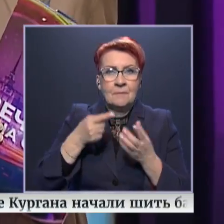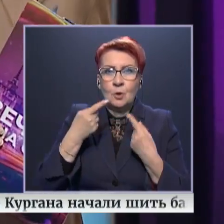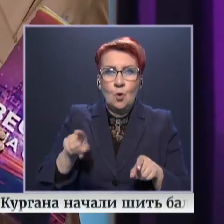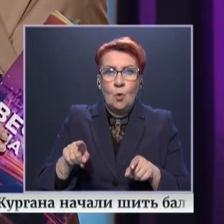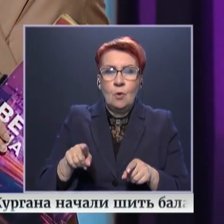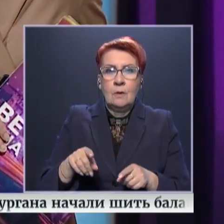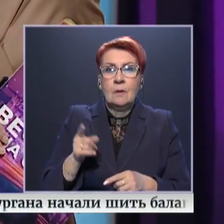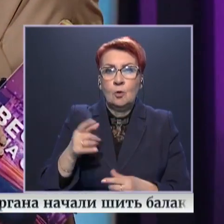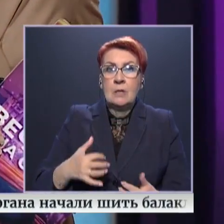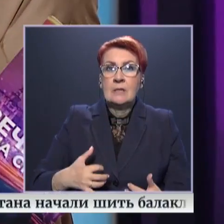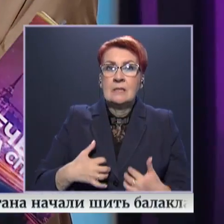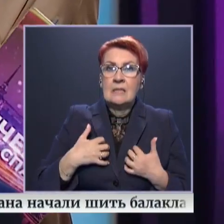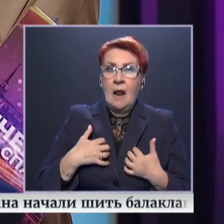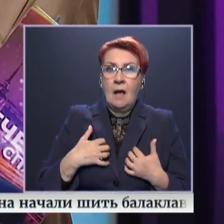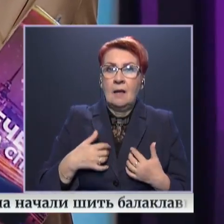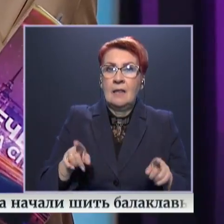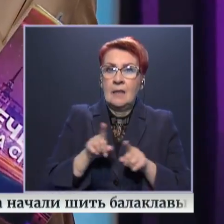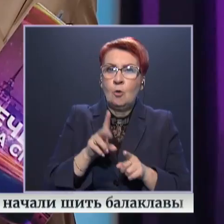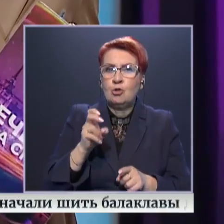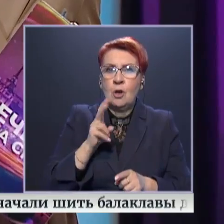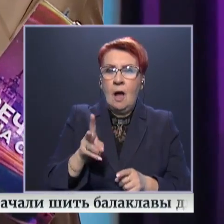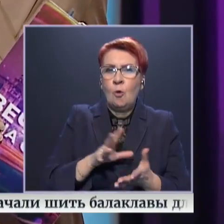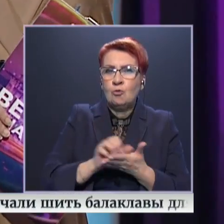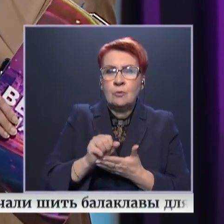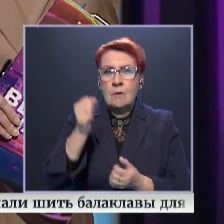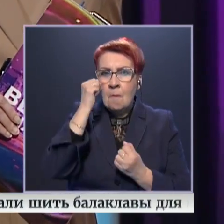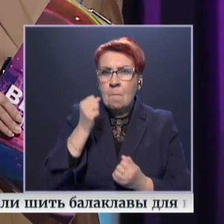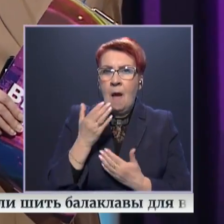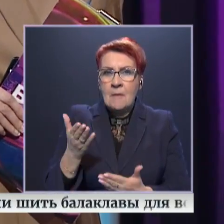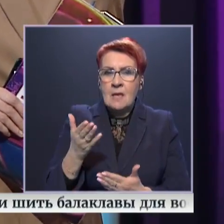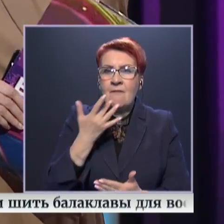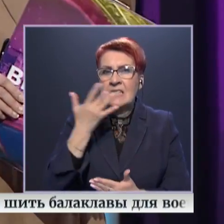страха такое же как и уничтожение памятников советским воинам